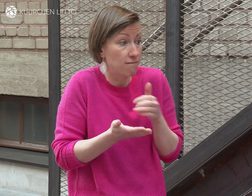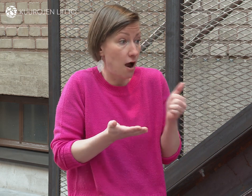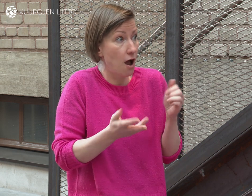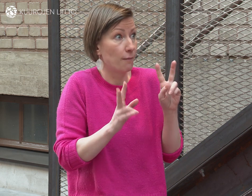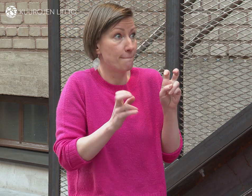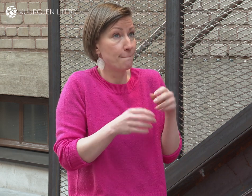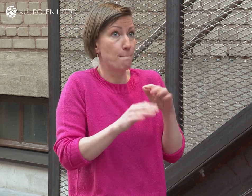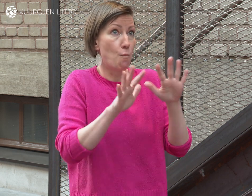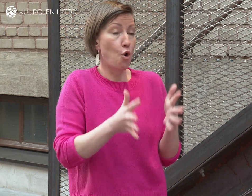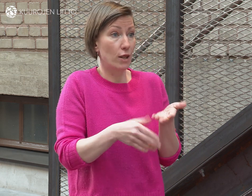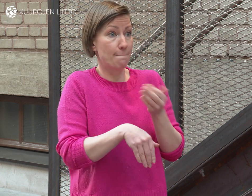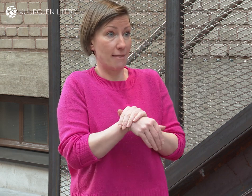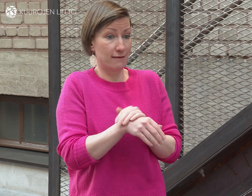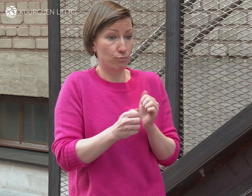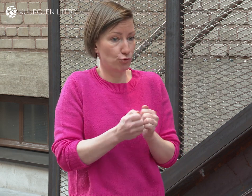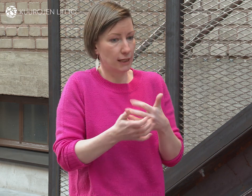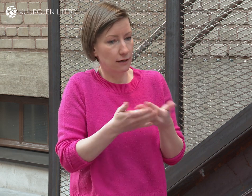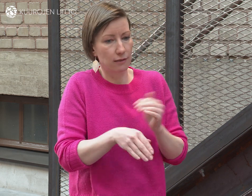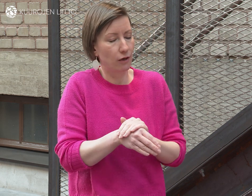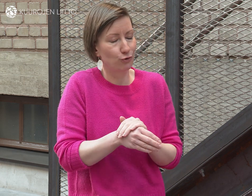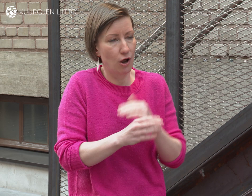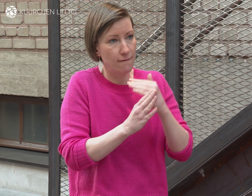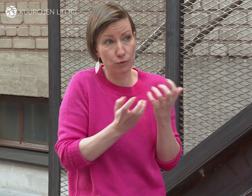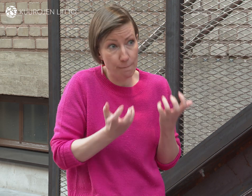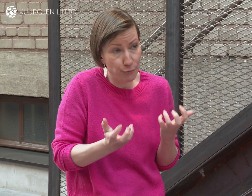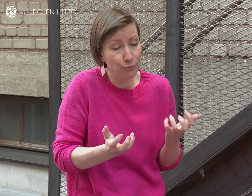Nämä kertovat vain muodollisesta pätevyydestä, mutta eivät lainkaan kielitaidosta.